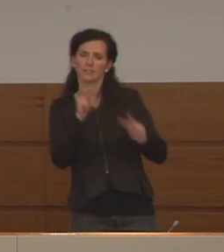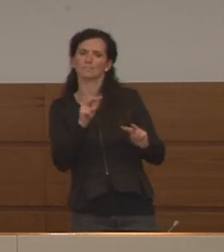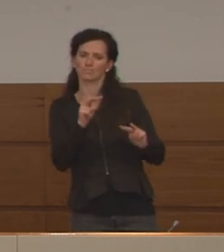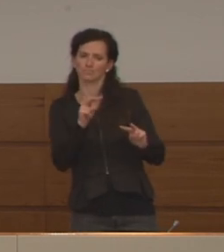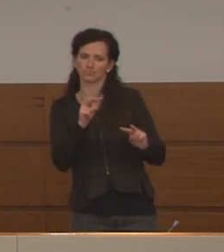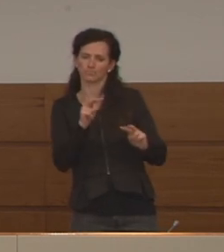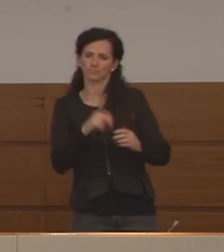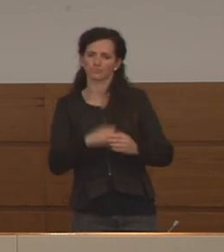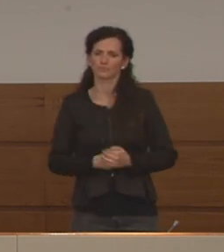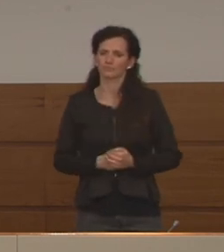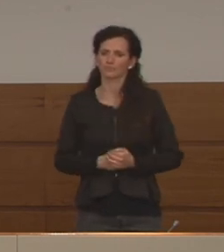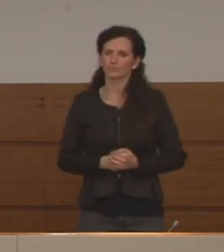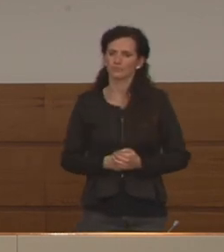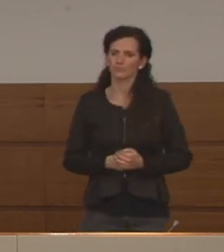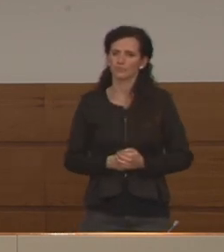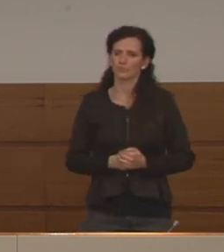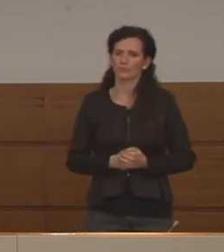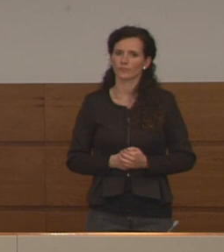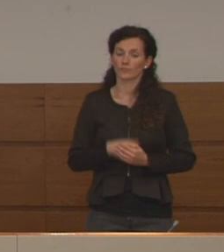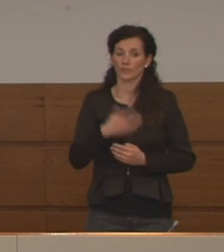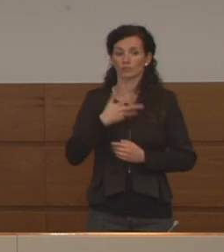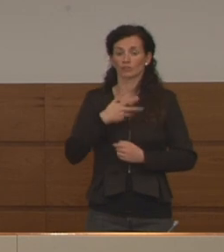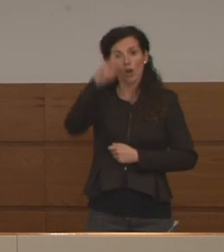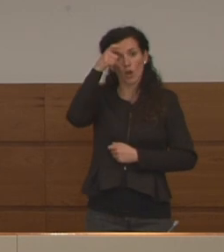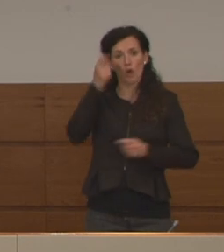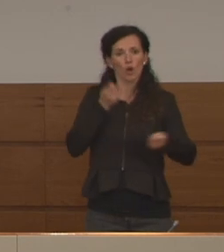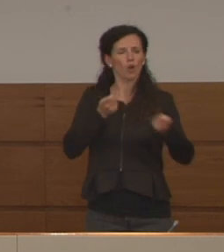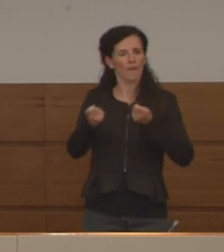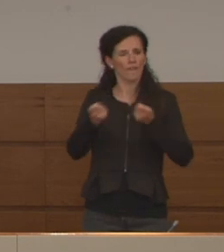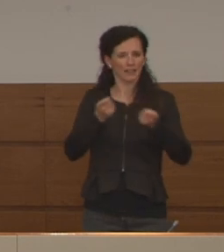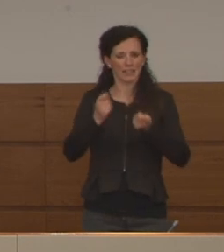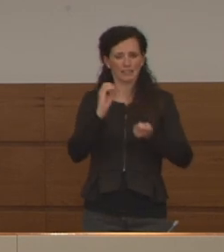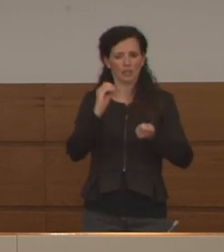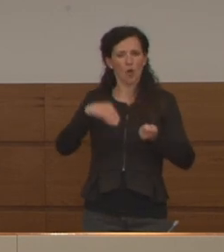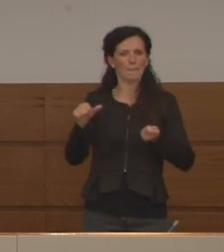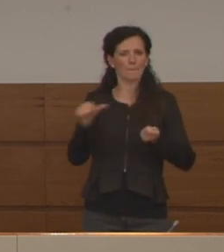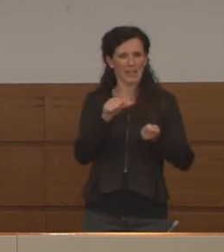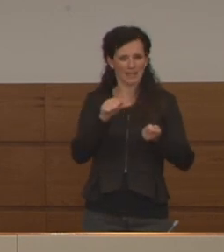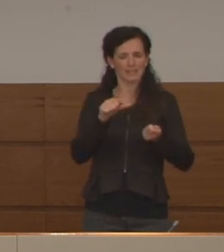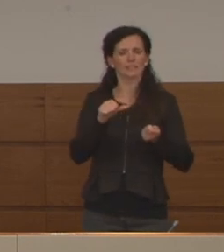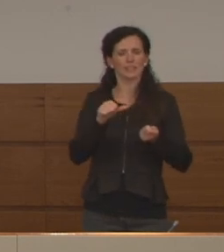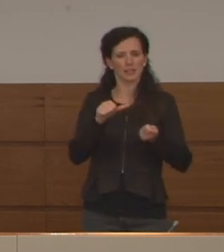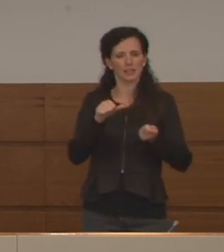elementi di controllo nella governance dell'OMS che sono estremamente